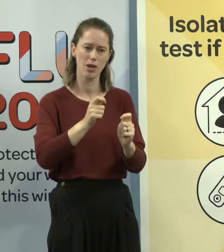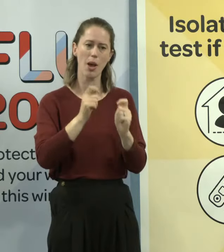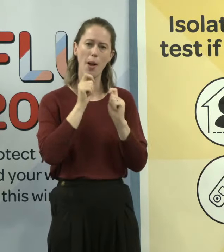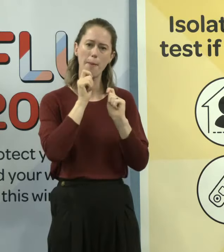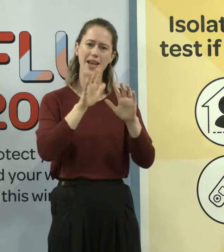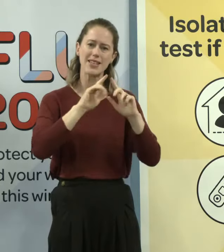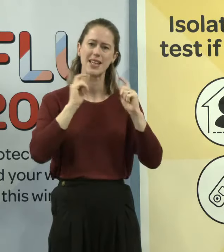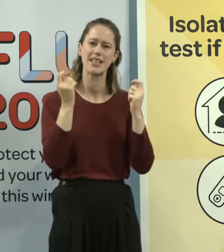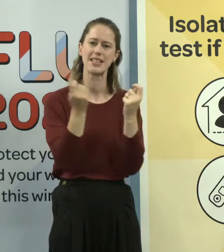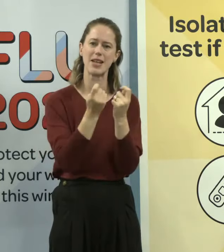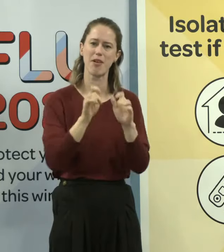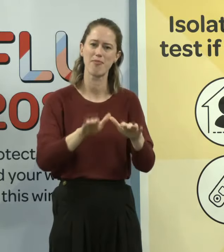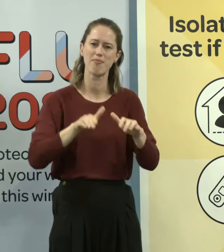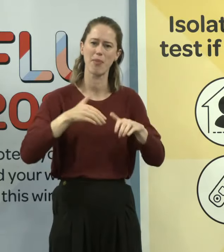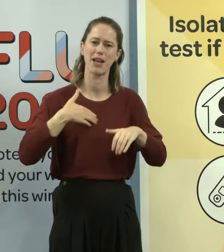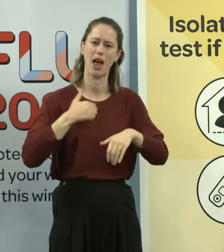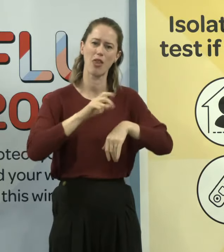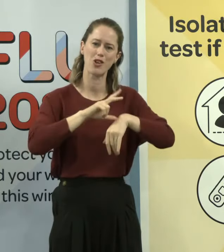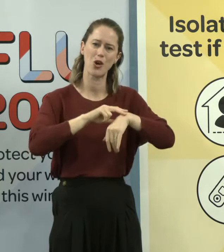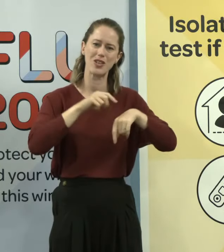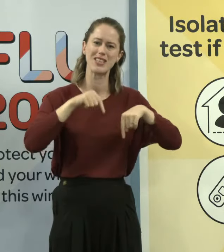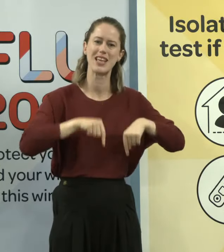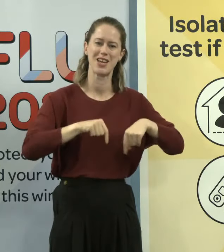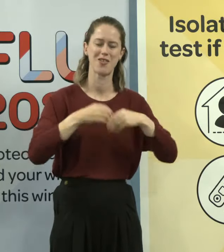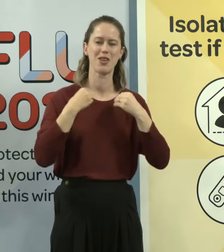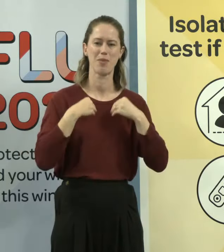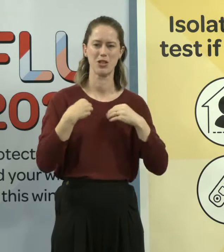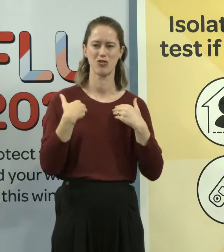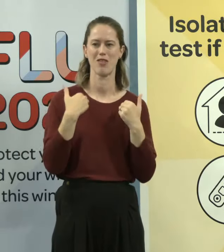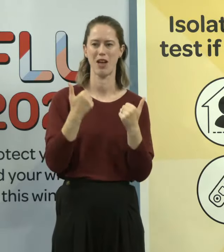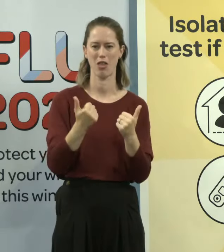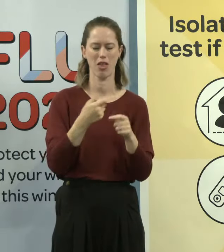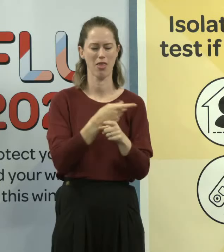tangata hei mihi mo te tautoko